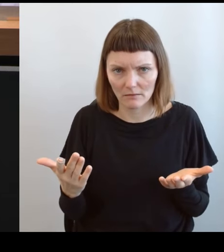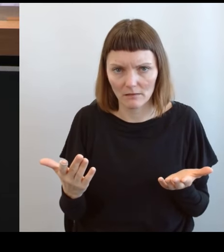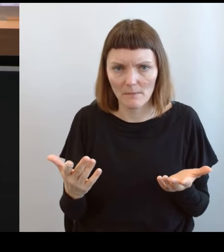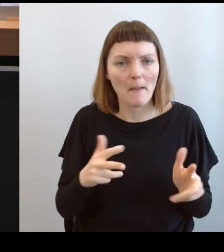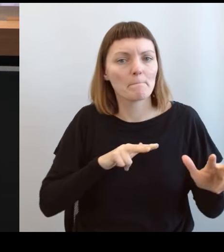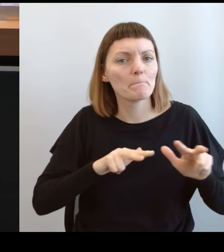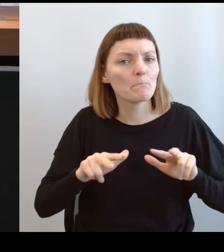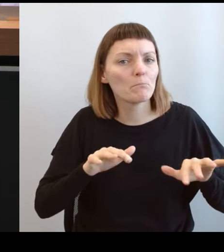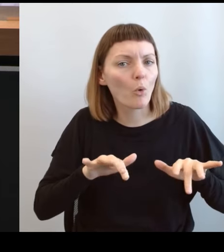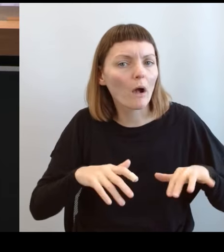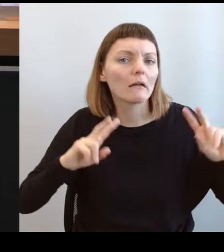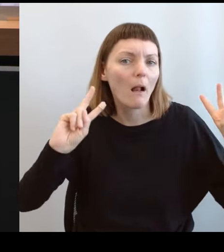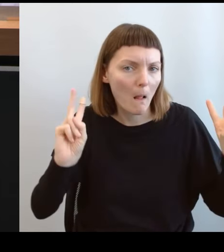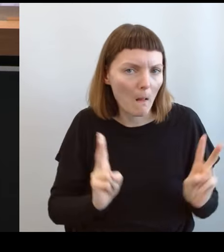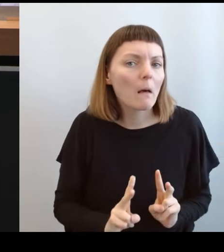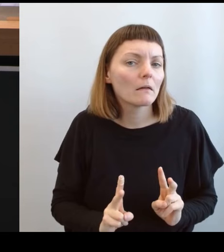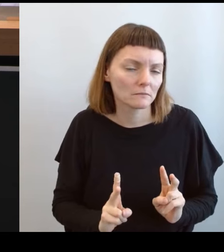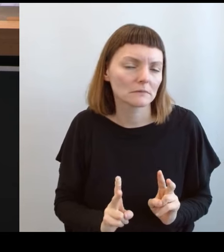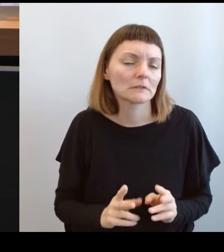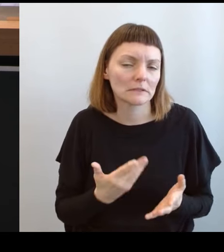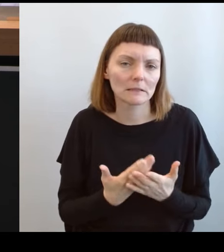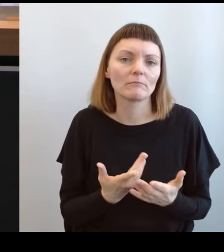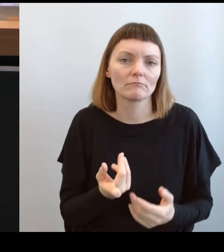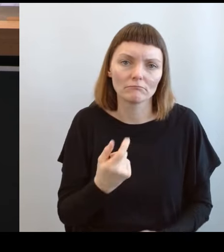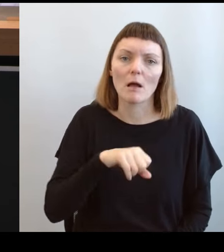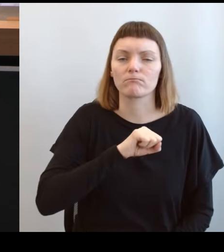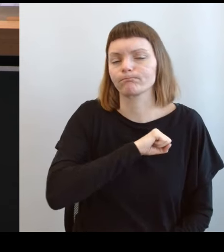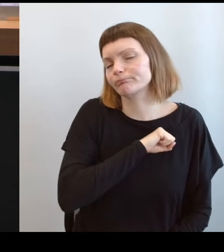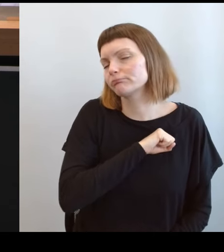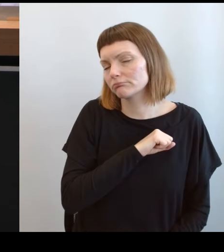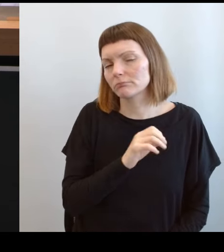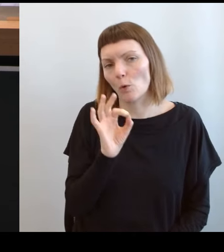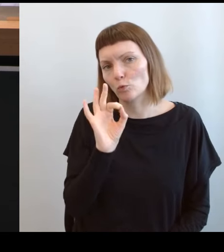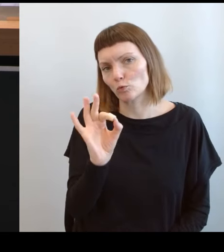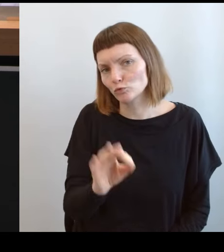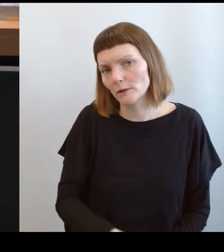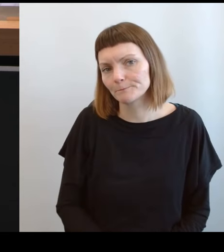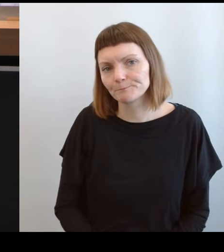Sie ist auch in der Sache richtig, weil sie eben hier einen Bereich